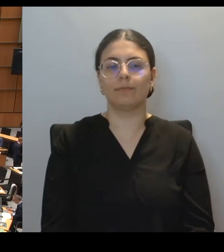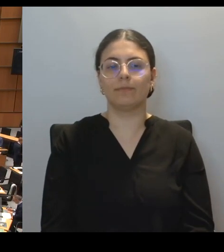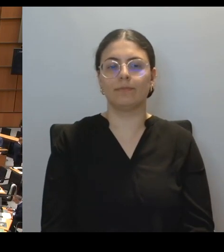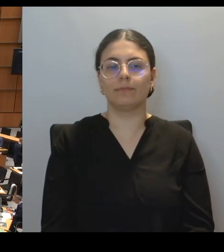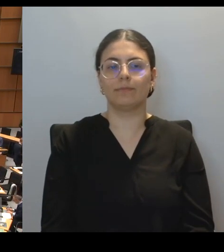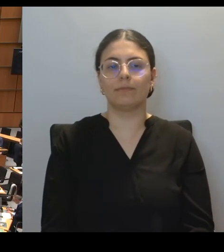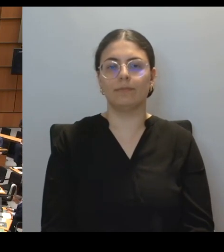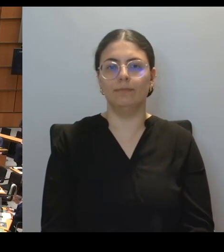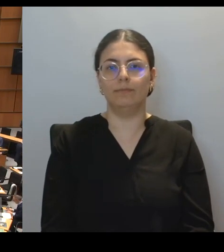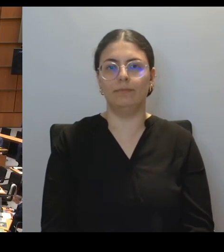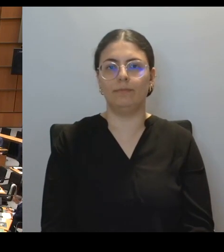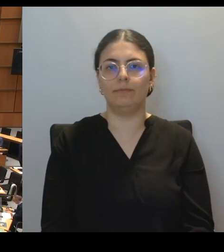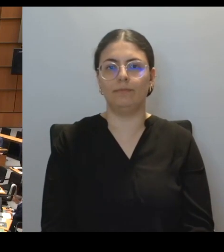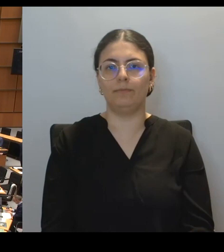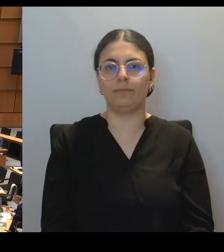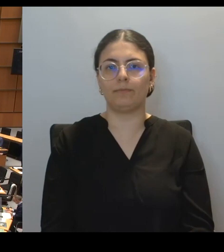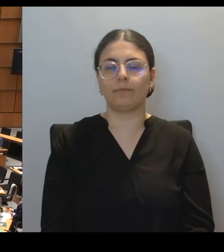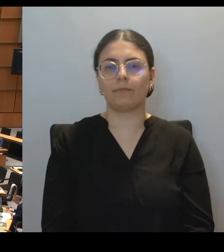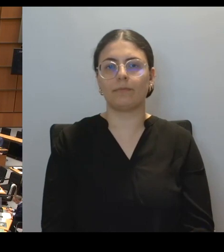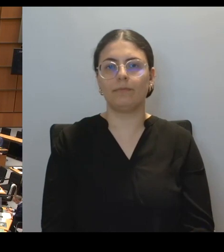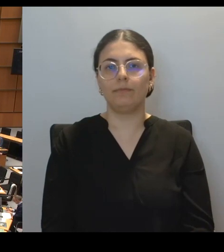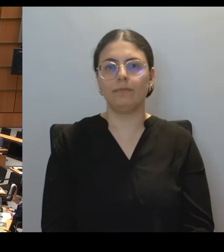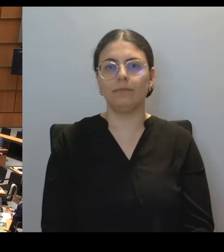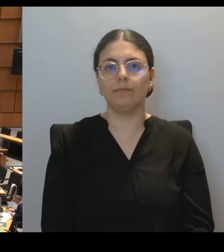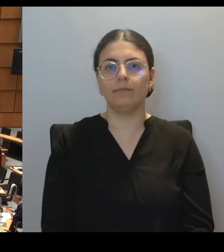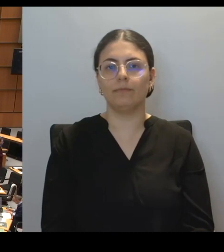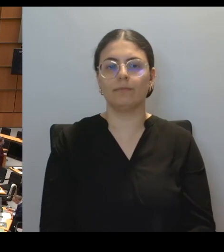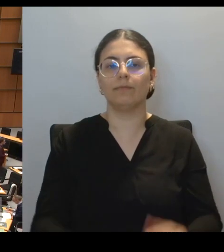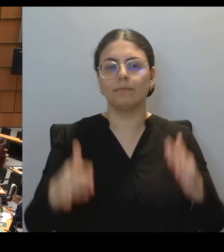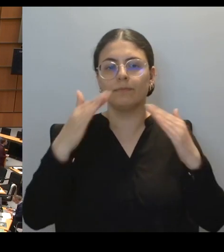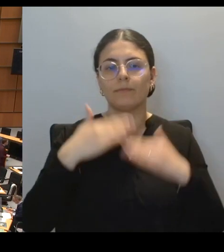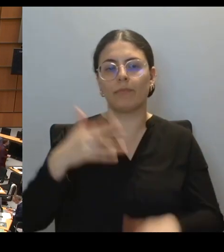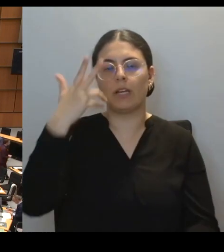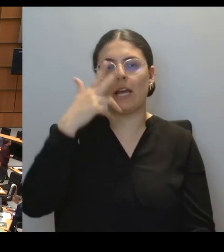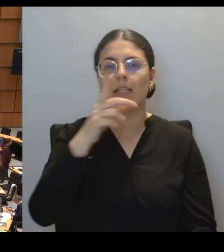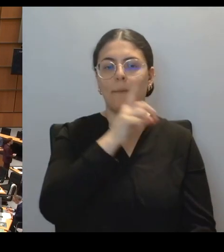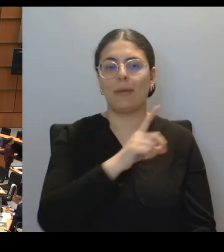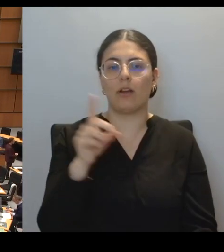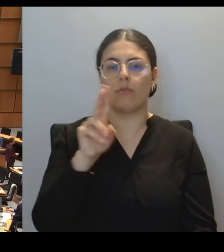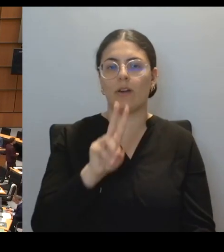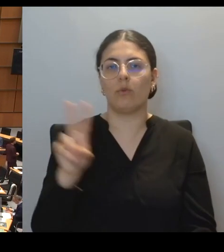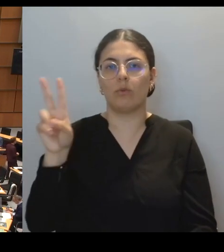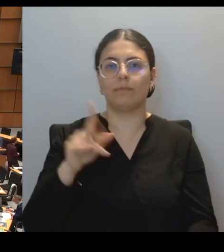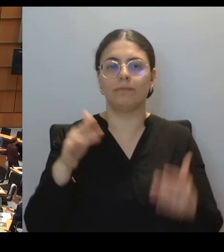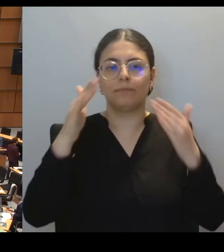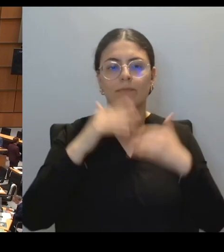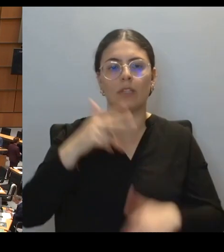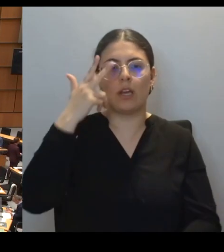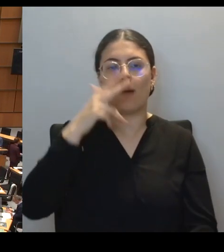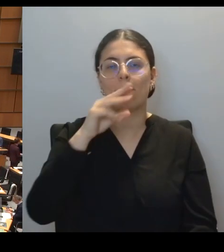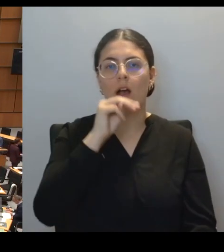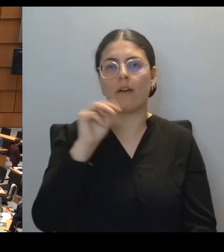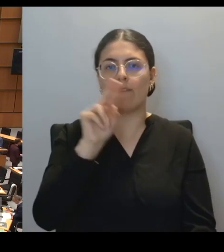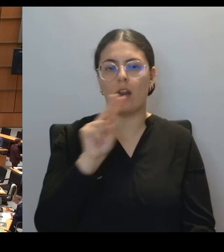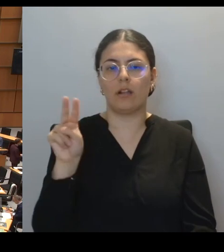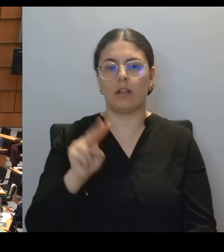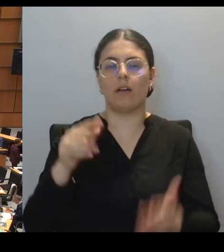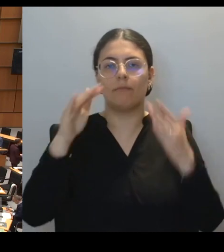Herr Damiano Valoglou. Herr Marc Vallendar Frau Dr. Petra Wandrey. Frau Linda. Vierecke.